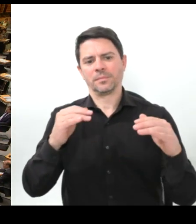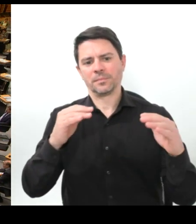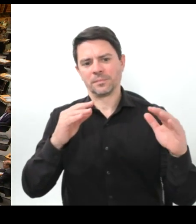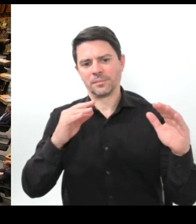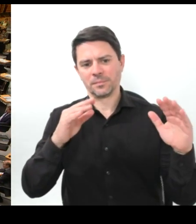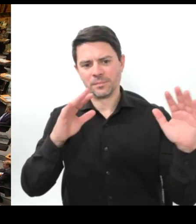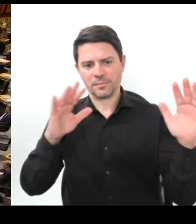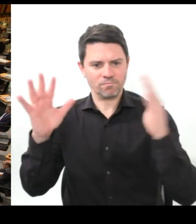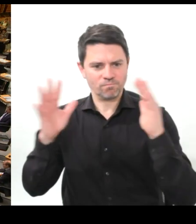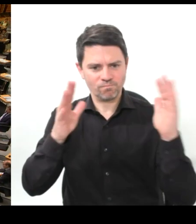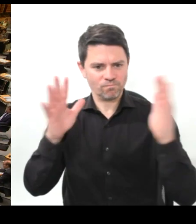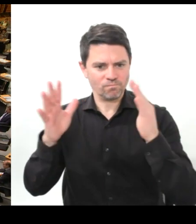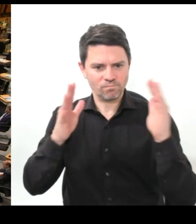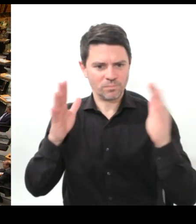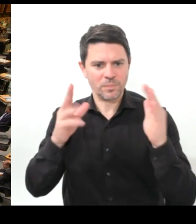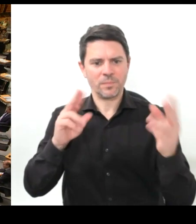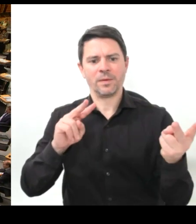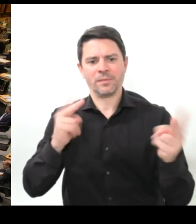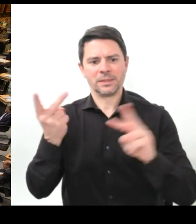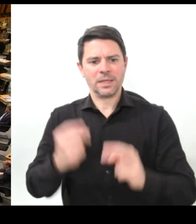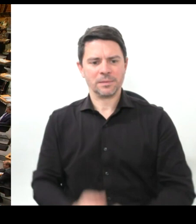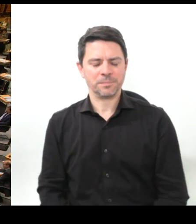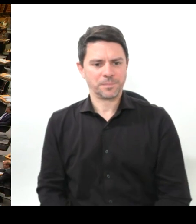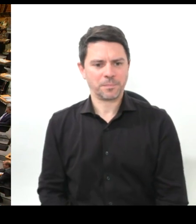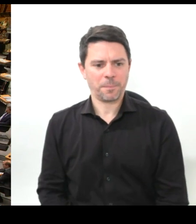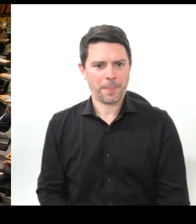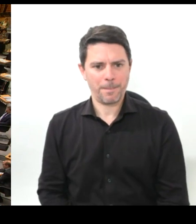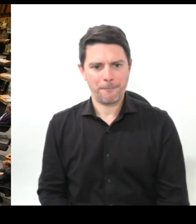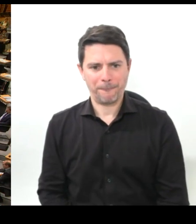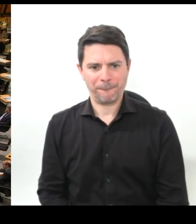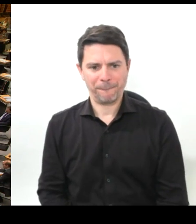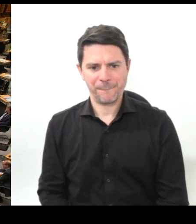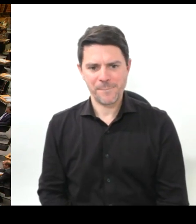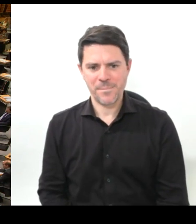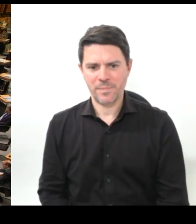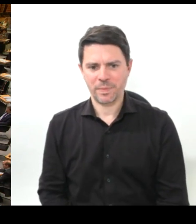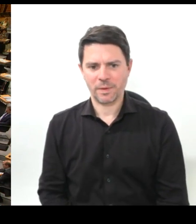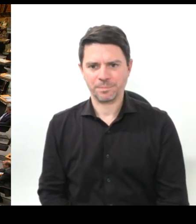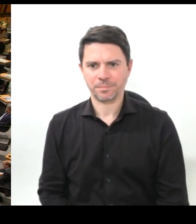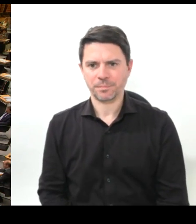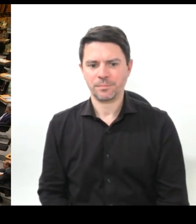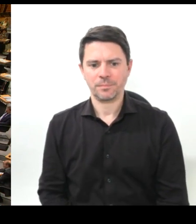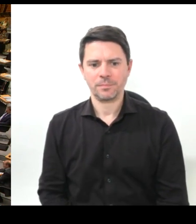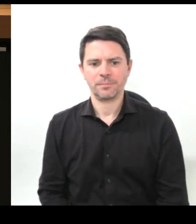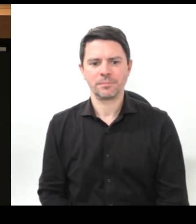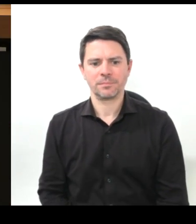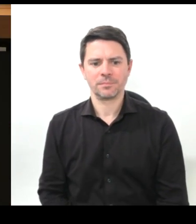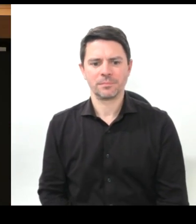(Rednerwechsel) Sehr geehrte Frau Präsidentin, liebe Kolleginnen und Kollegen! Ich freue mich sehr, wenn die FDP das Ziel der Koalition